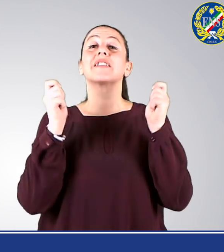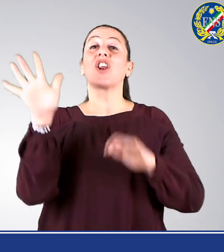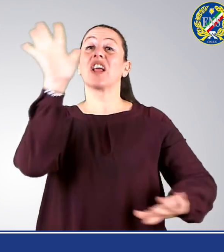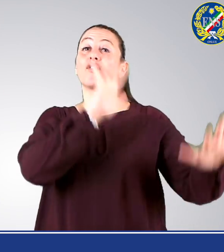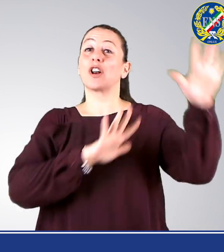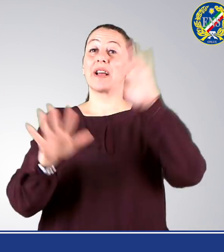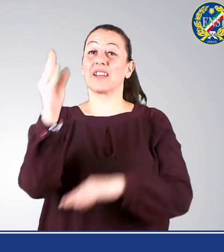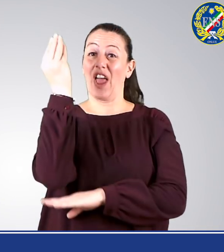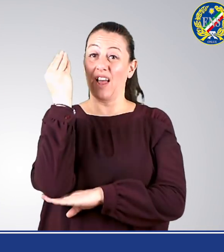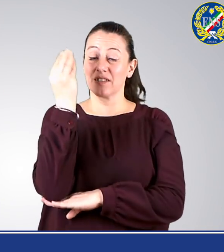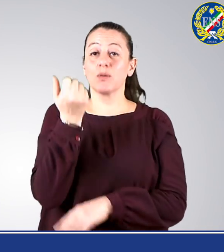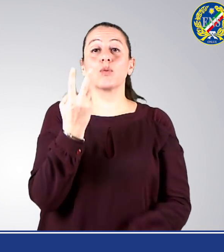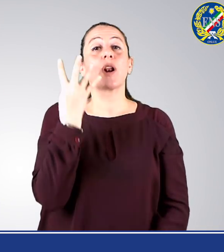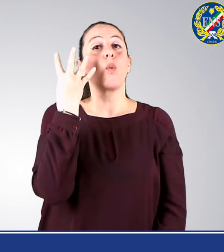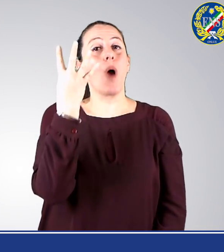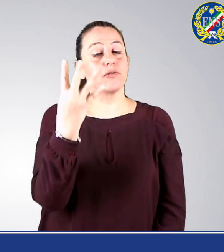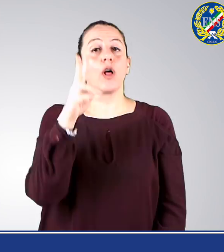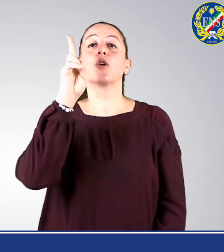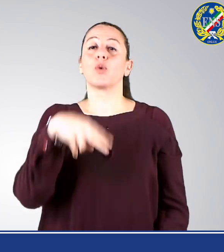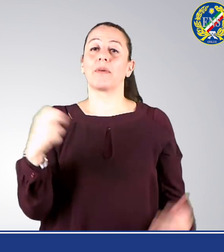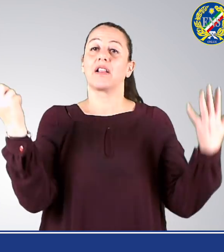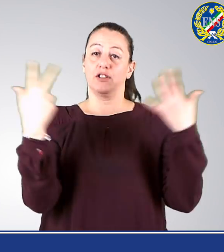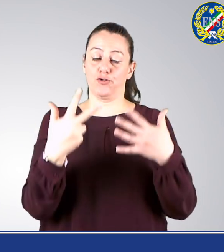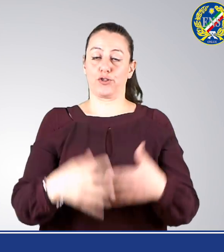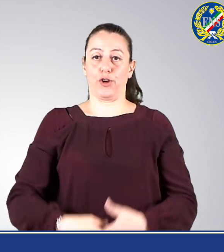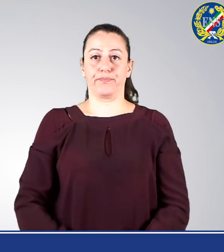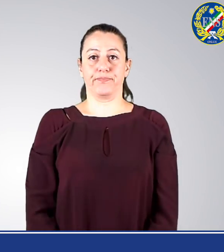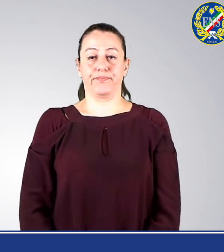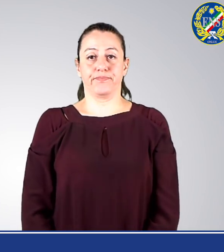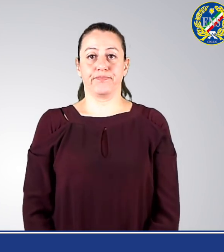Bollettino Informativo ENS n. 4/2018